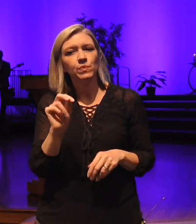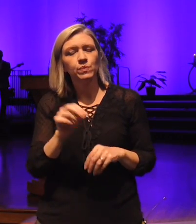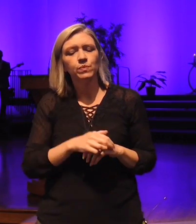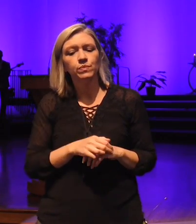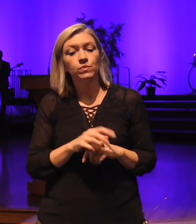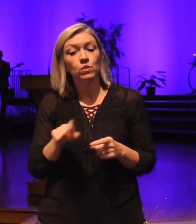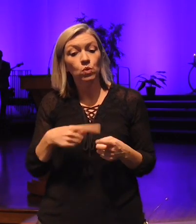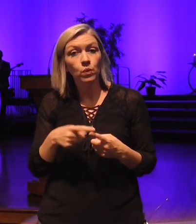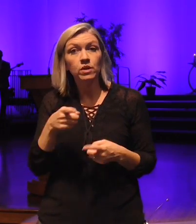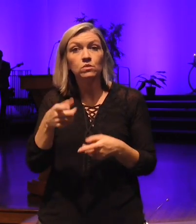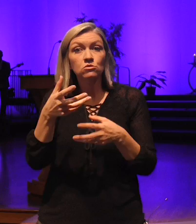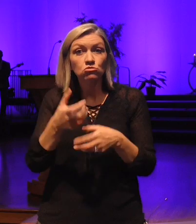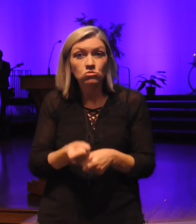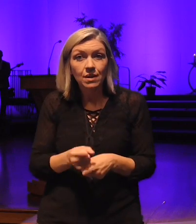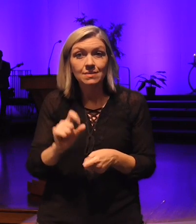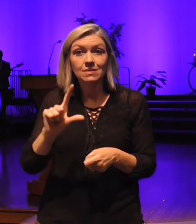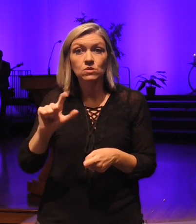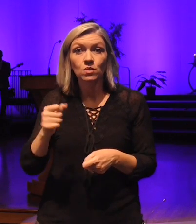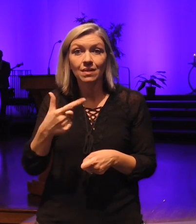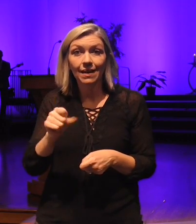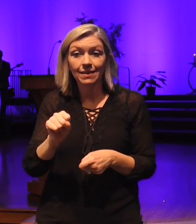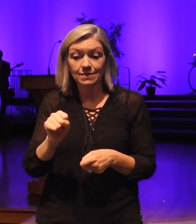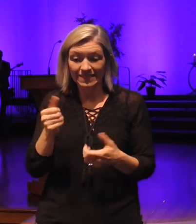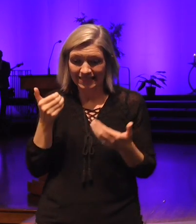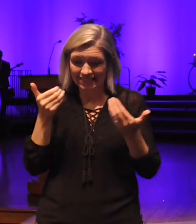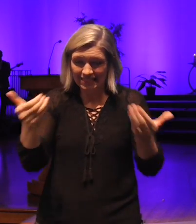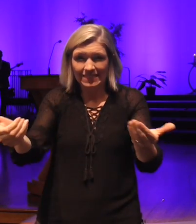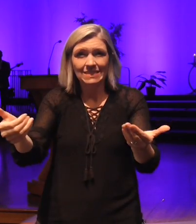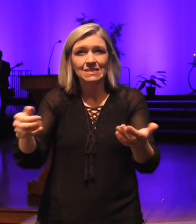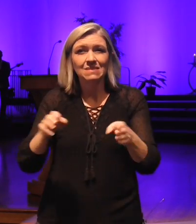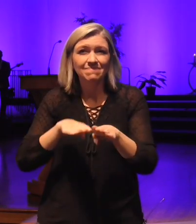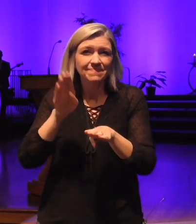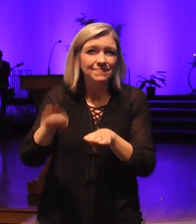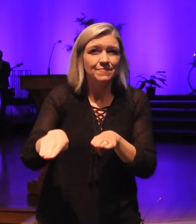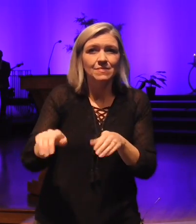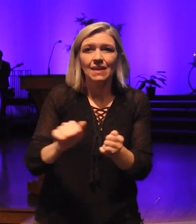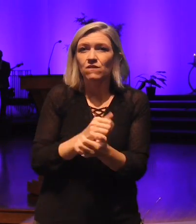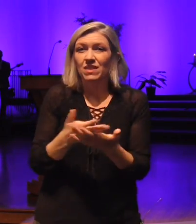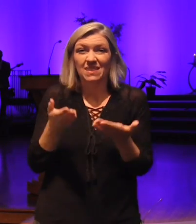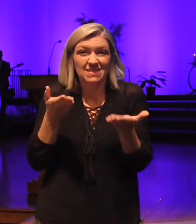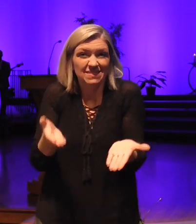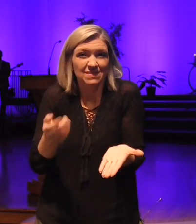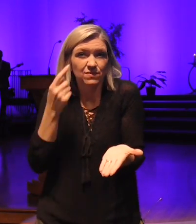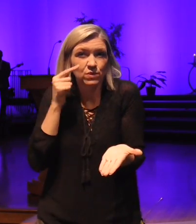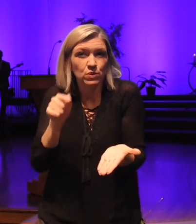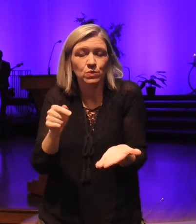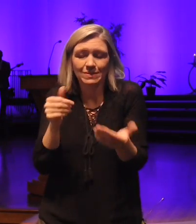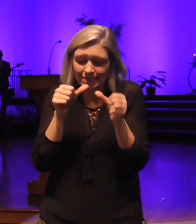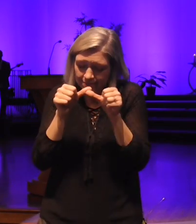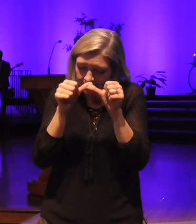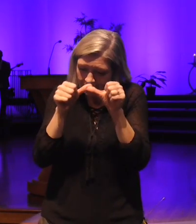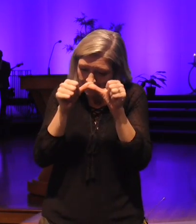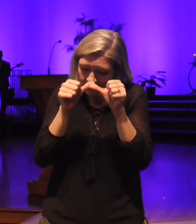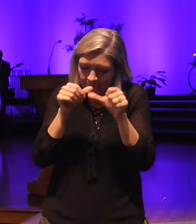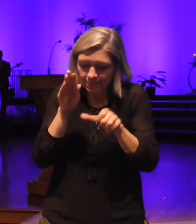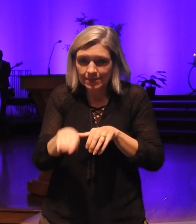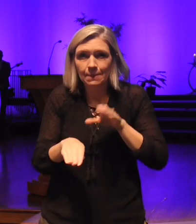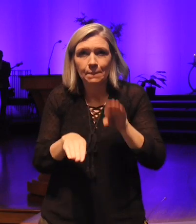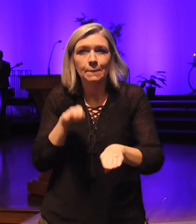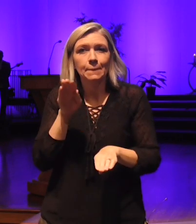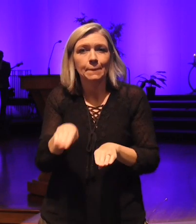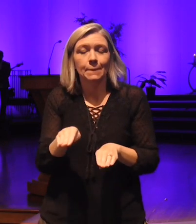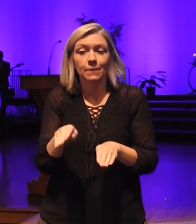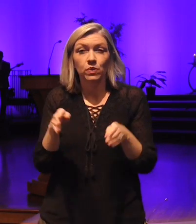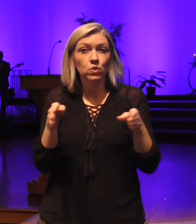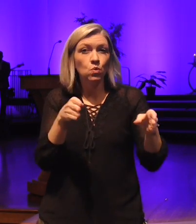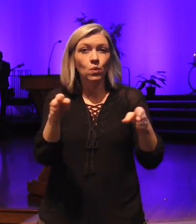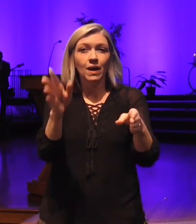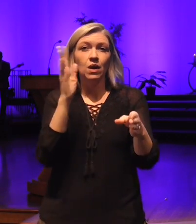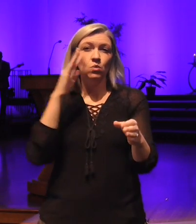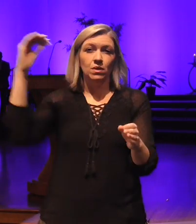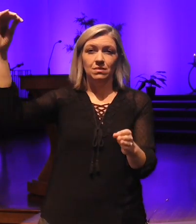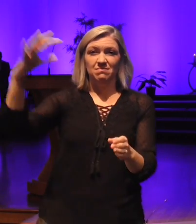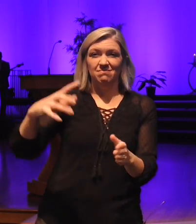y das un paso adelante, todo lo que tengo está ahí para ti, solo sigue caminando, el camino se revela